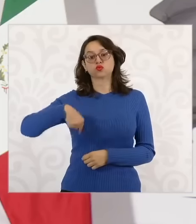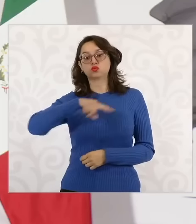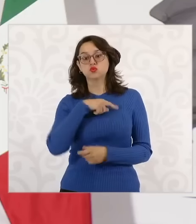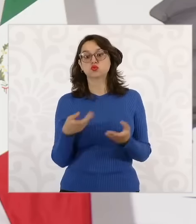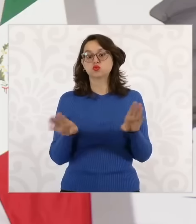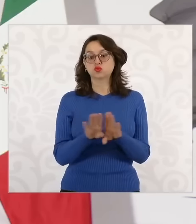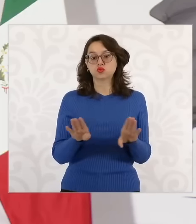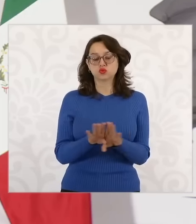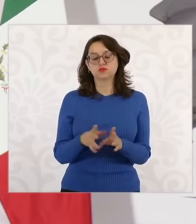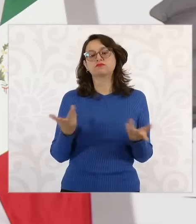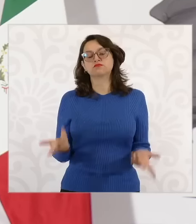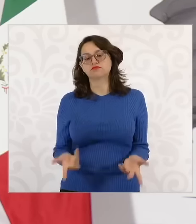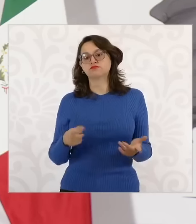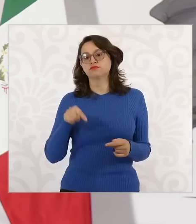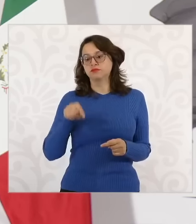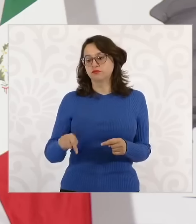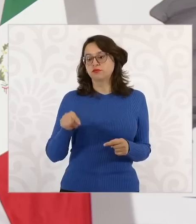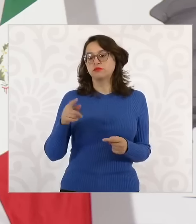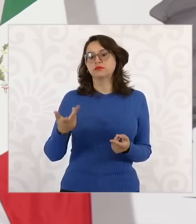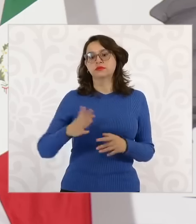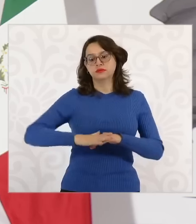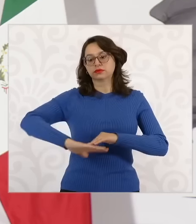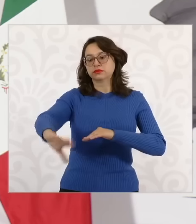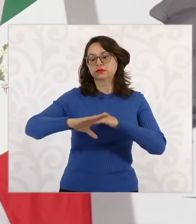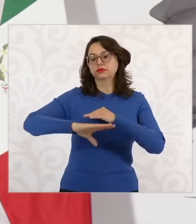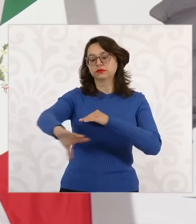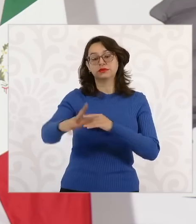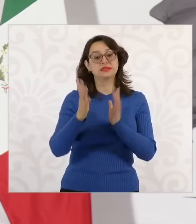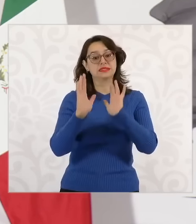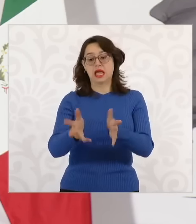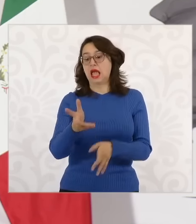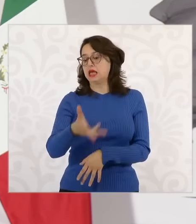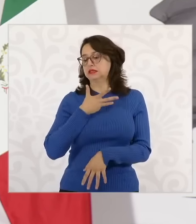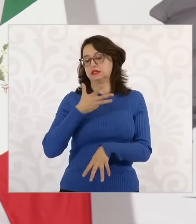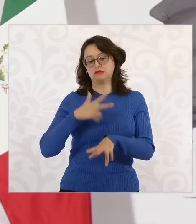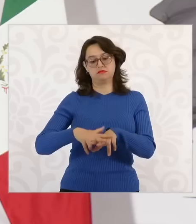terraplen de pasajeros en el derecho de vía de la infraestructura de carga. Es un proceso delicado